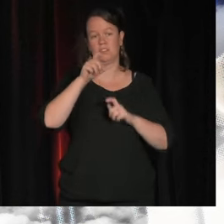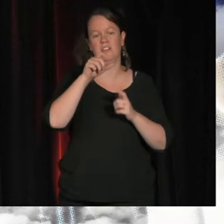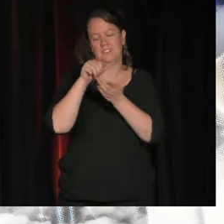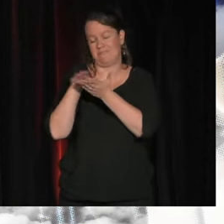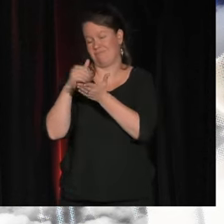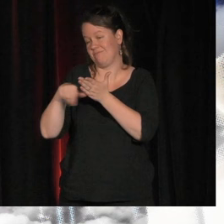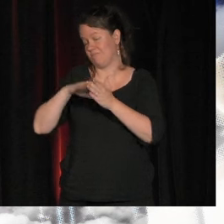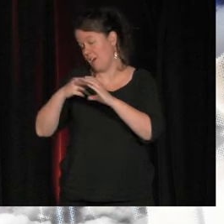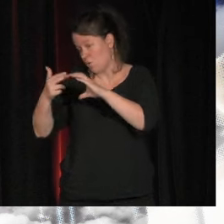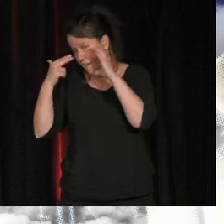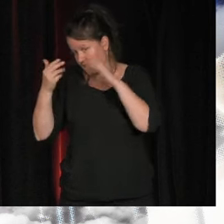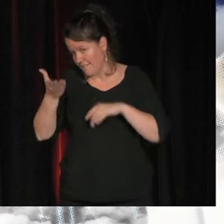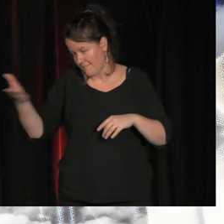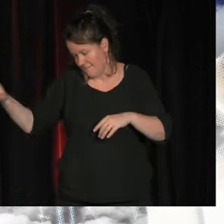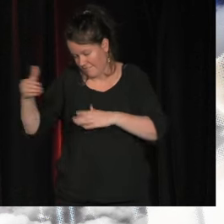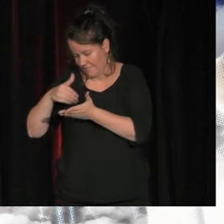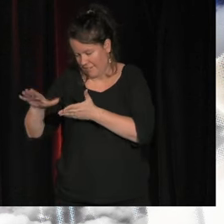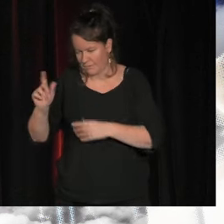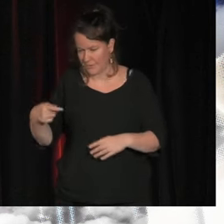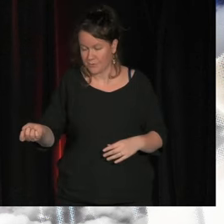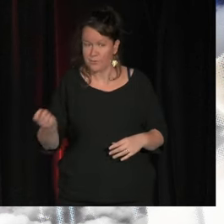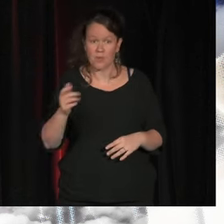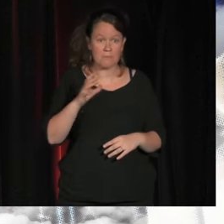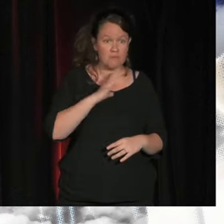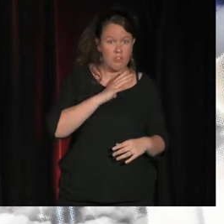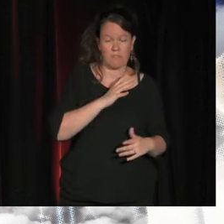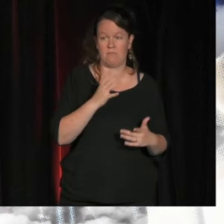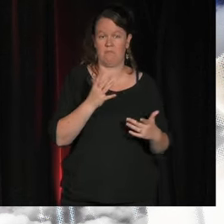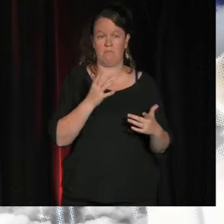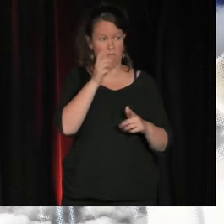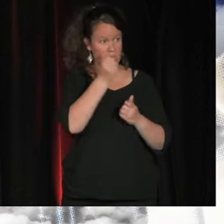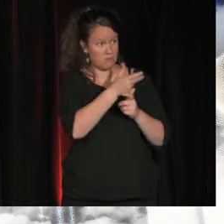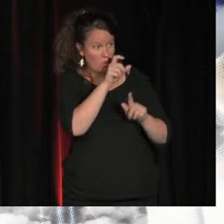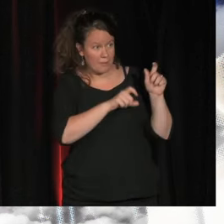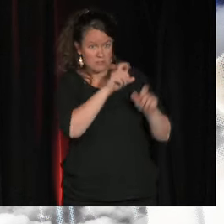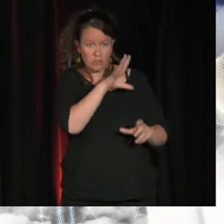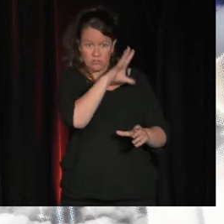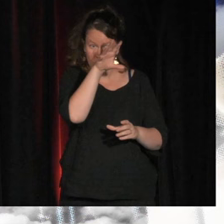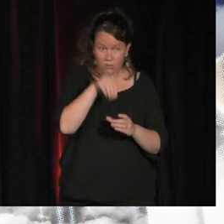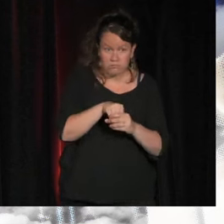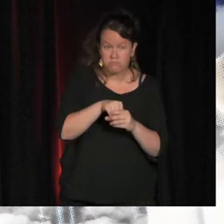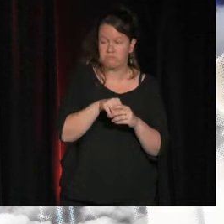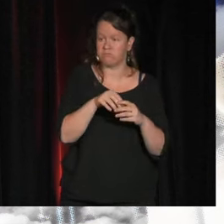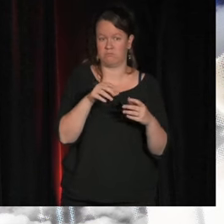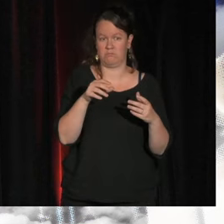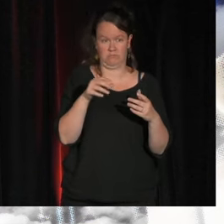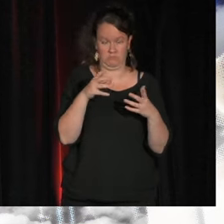Mais les gens qui sont rentrés dans Blizzard, qui ont sacrifiait des années de leur vie à bosser dans du crunch, etc., ils ont envie de